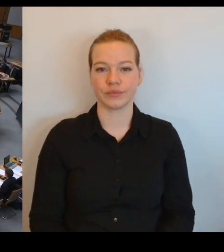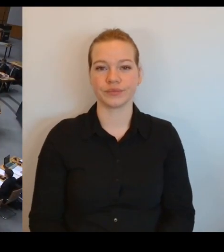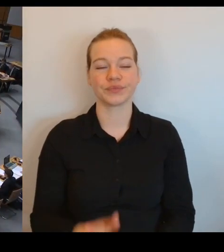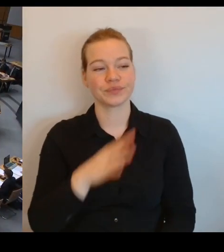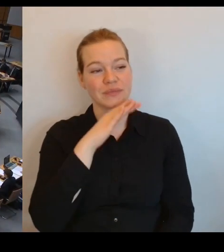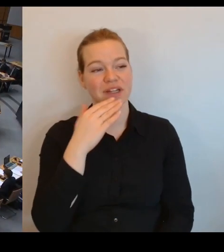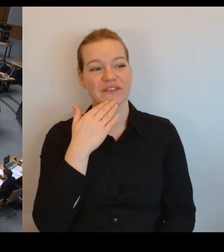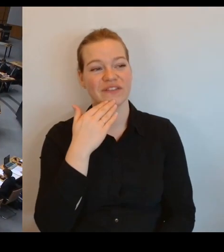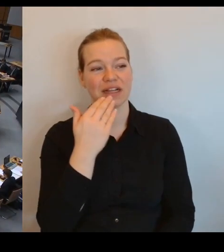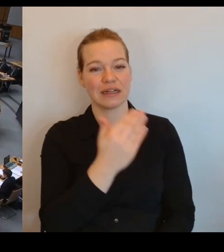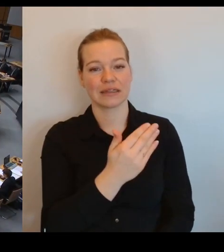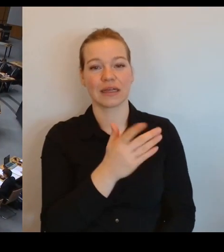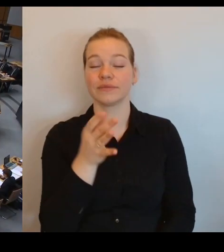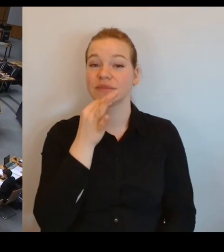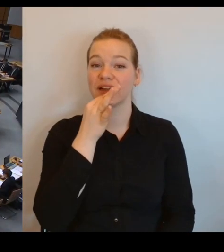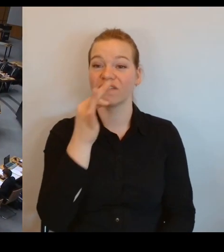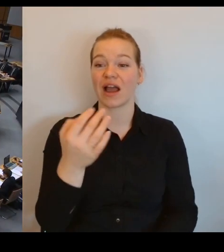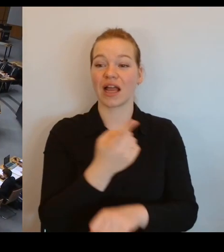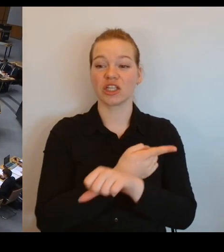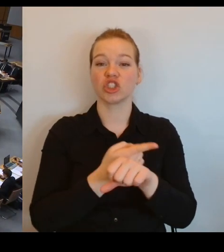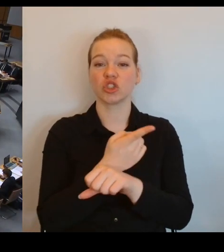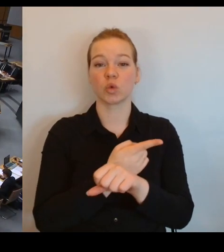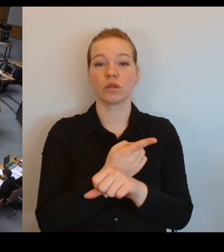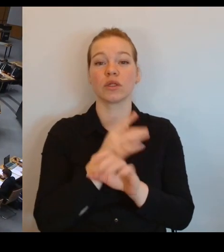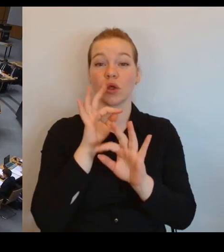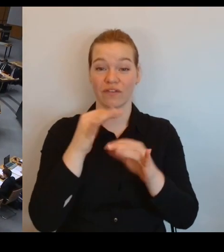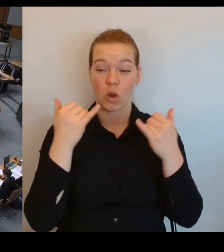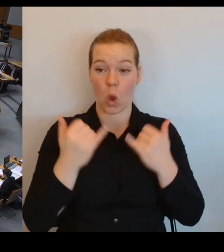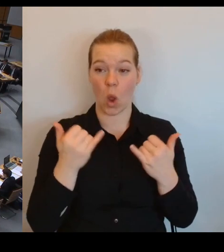Ich rufe auf den Tagesordnungspunkt drei Drucksache